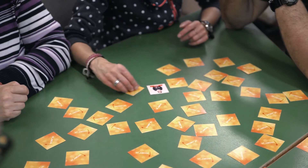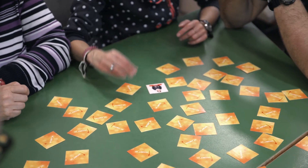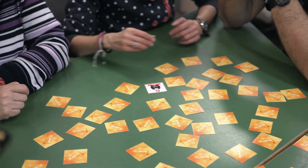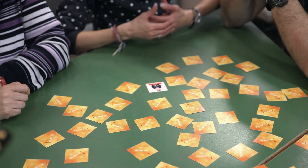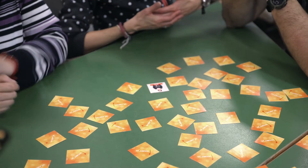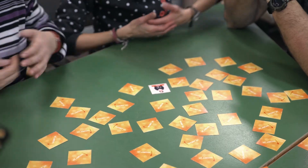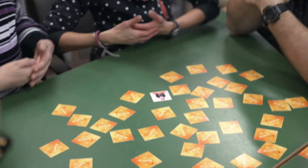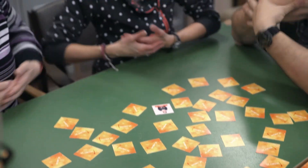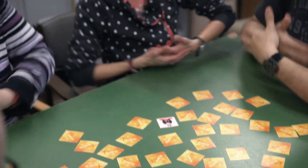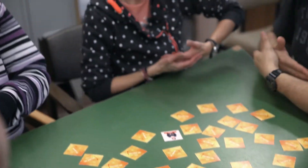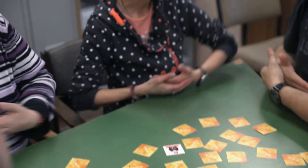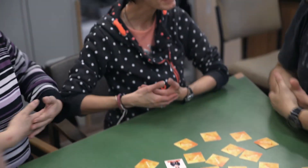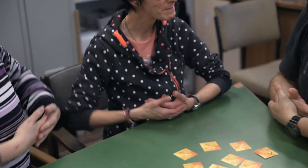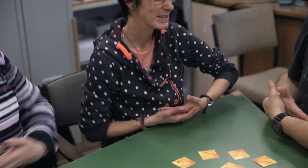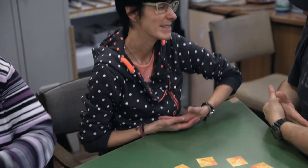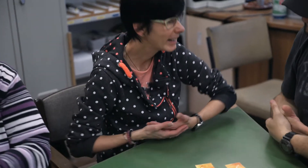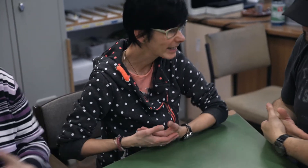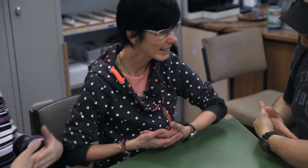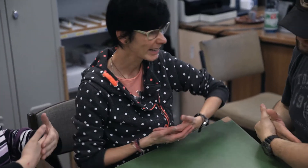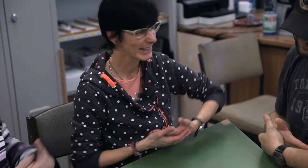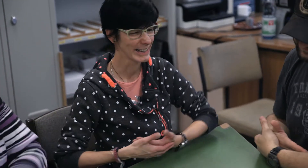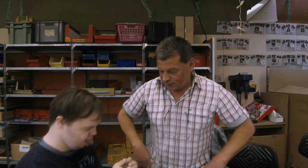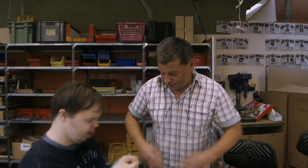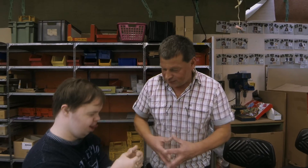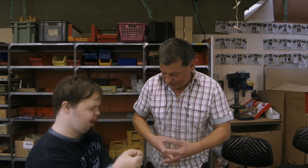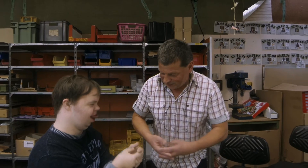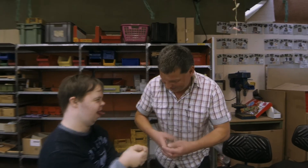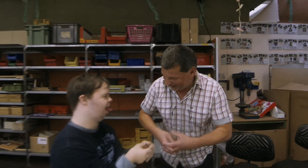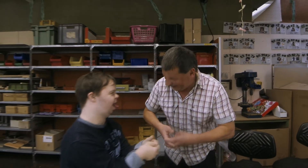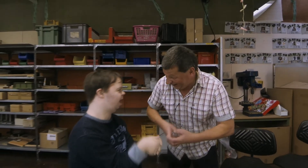Das Projekt wort.los kommt gut an. Es ist viel mehr Kommunikation möglich untereinander.